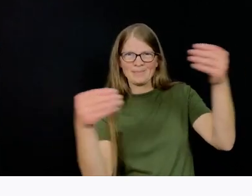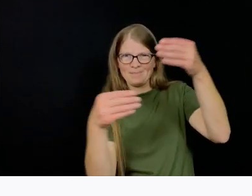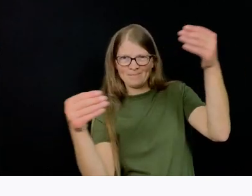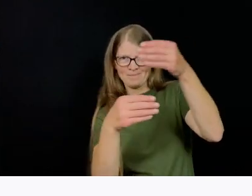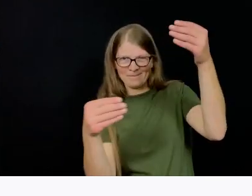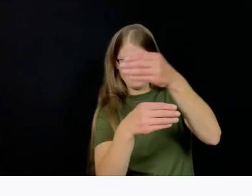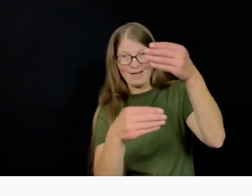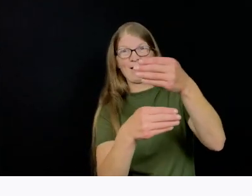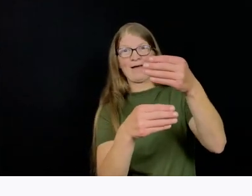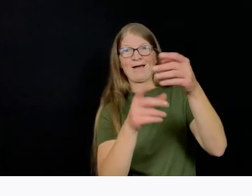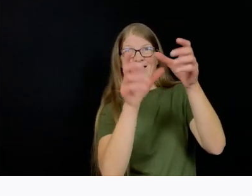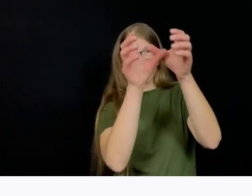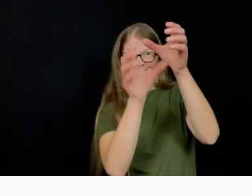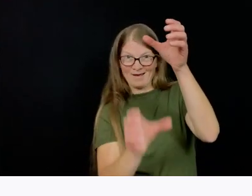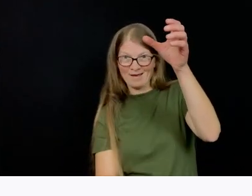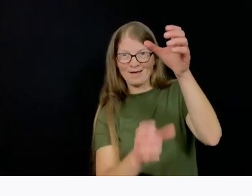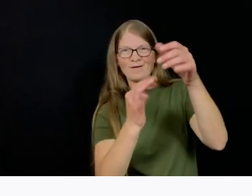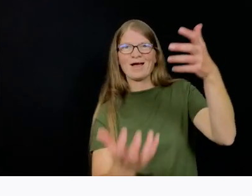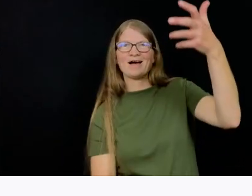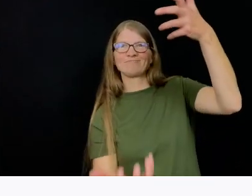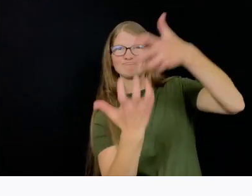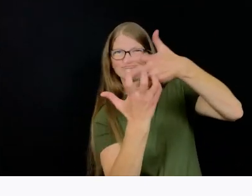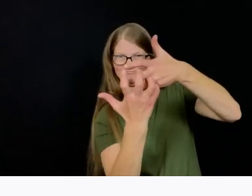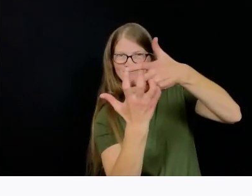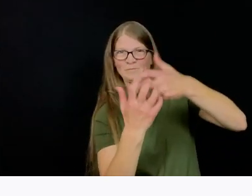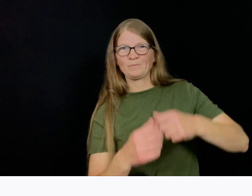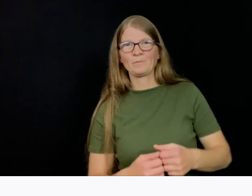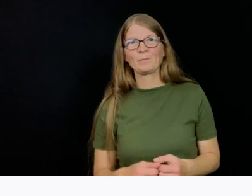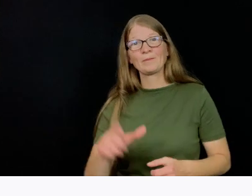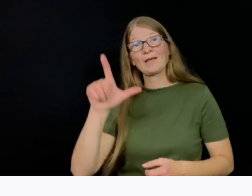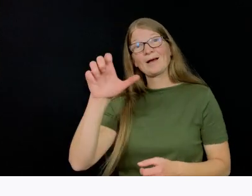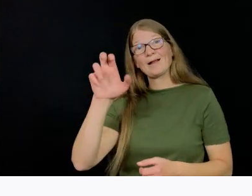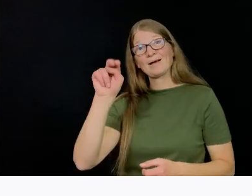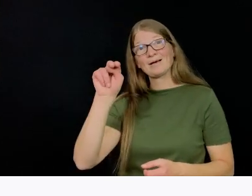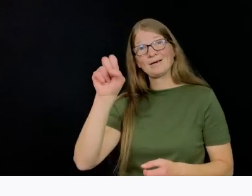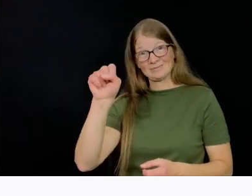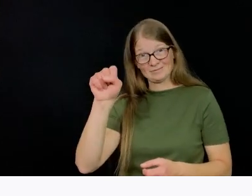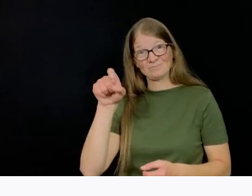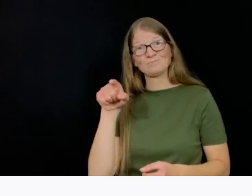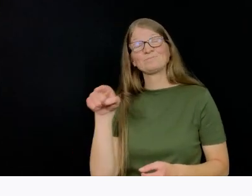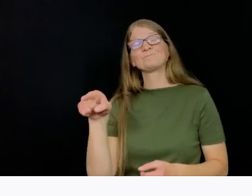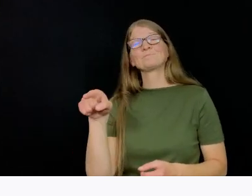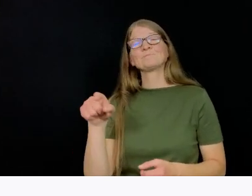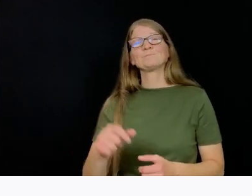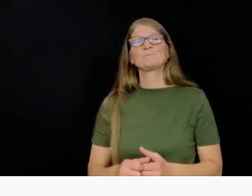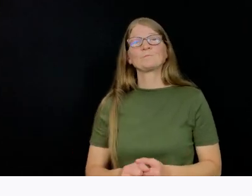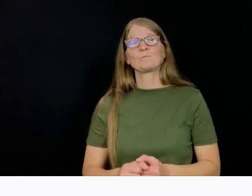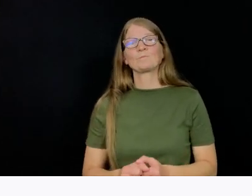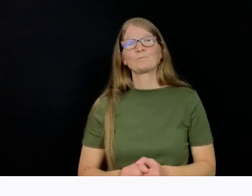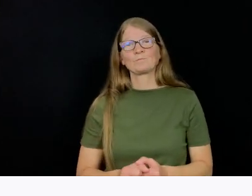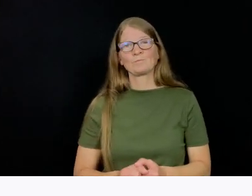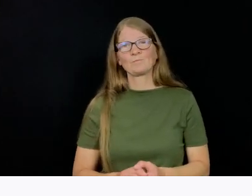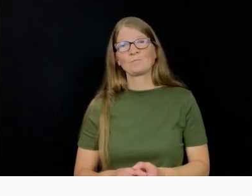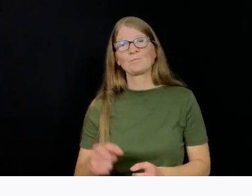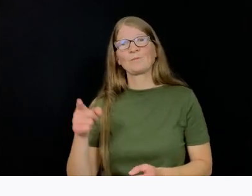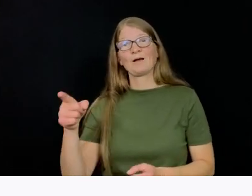وهكذا يمكنكم تسوّق ما ترونه في أداة Lens ولكن ماذا عن القدرة على رؤية ما تشترونه؟